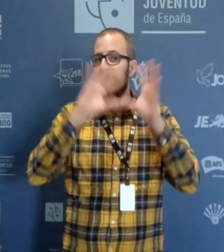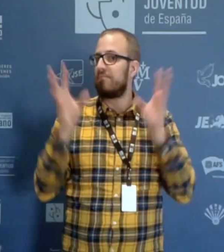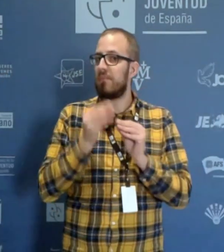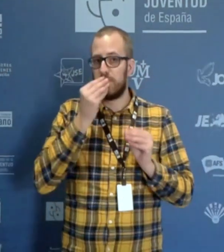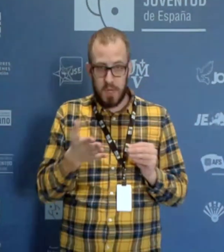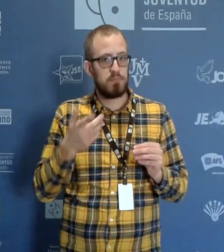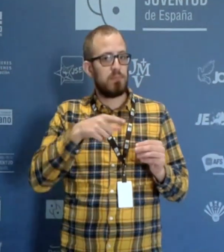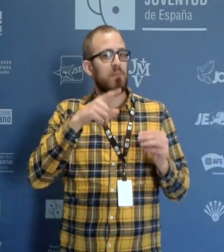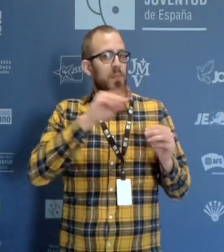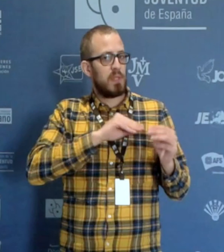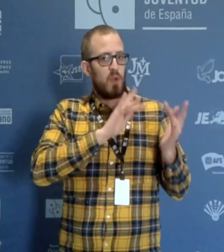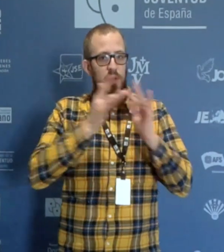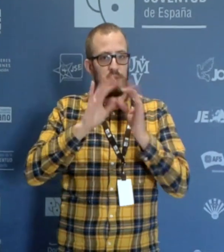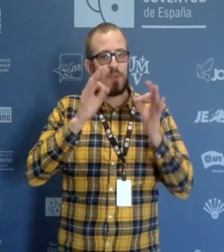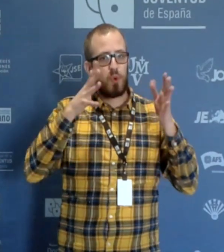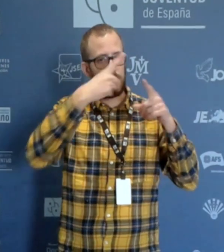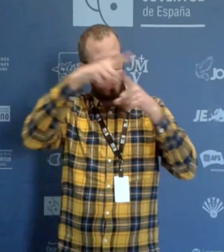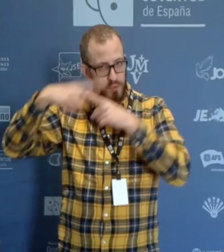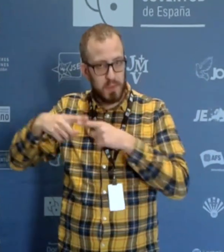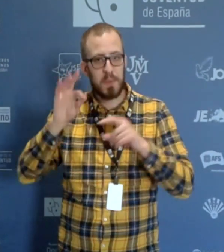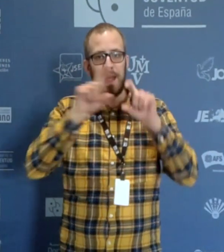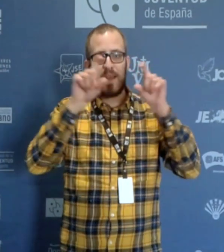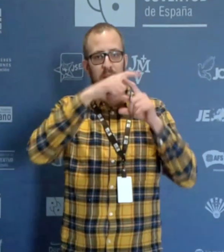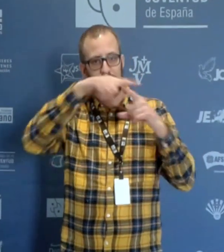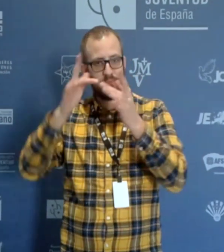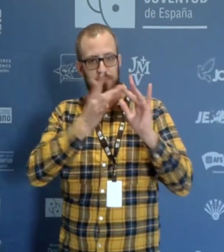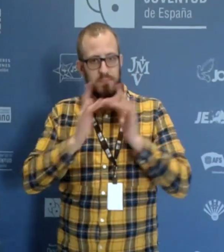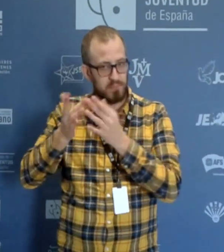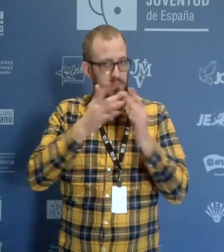En resumen, muy bien, se ha contactado con diferentes Consejos Autonómicos y otras entidades,